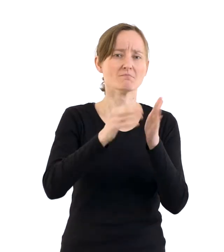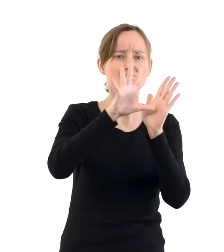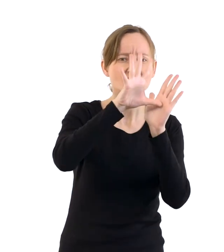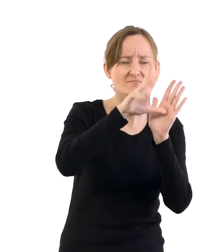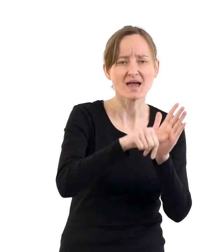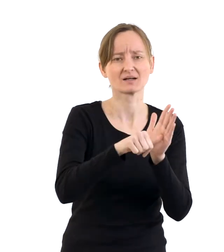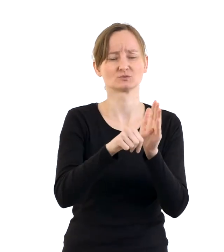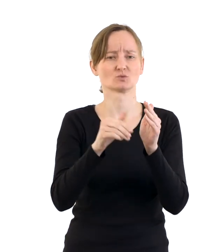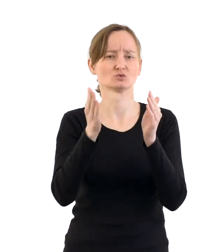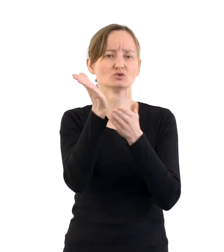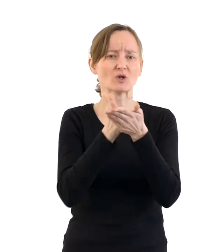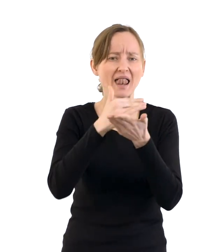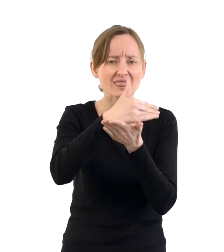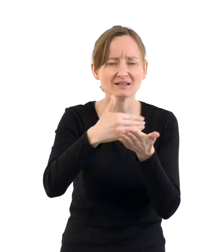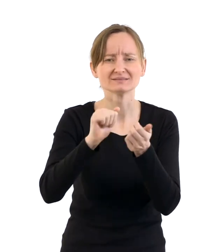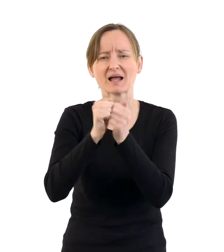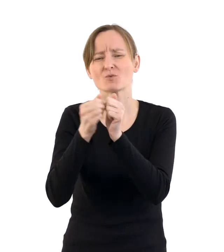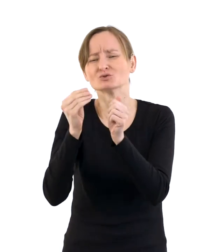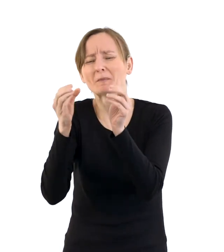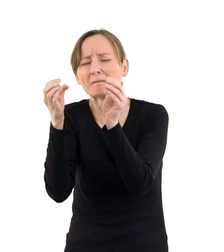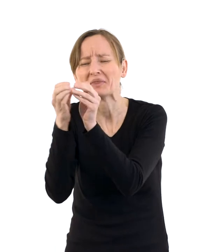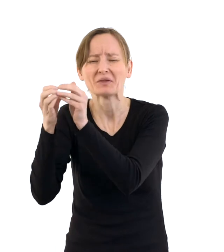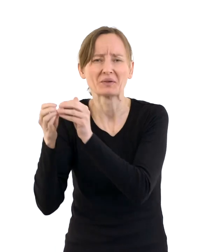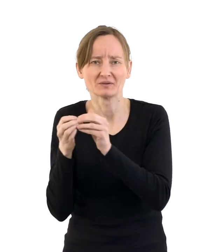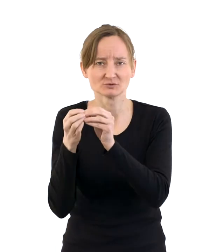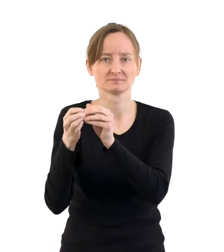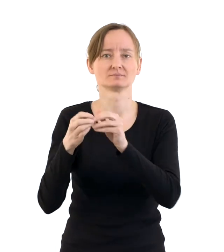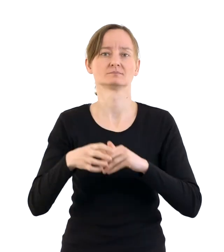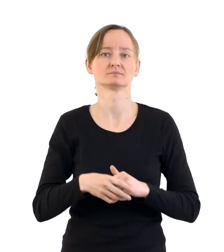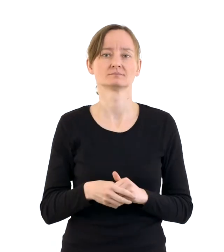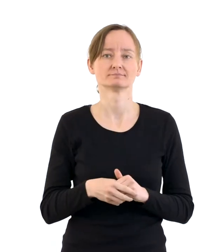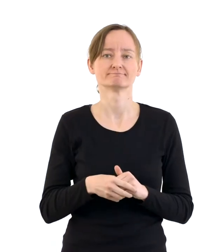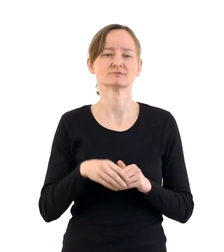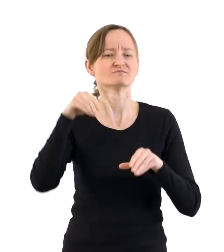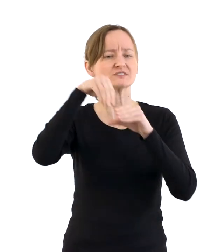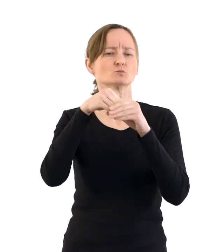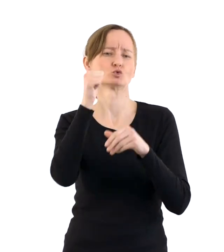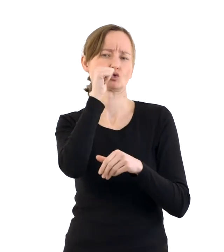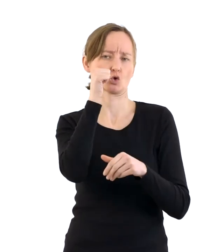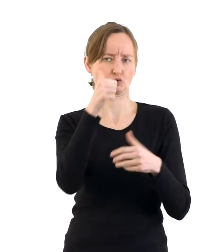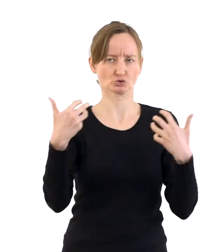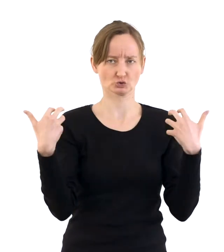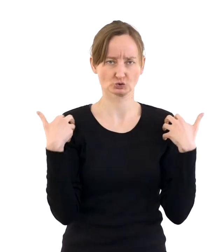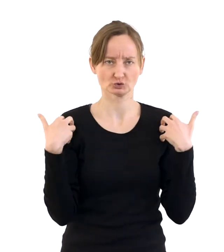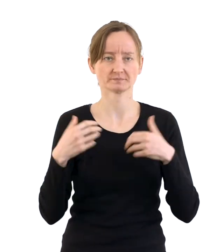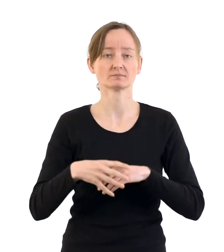(miasto, dzielnica, małe grupy), w których żyją na co dzień.